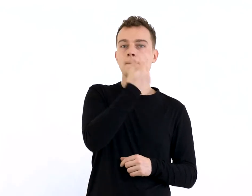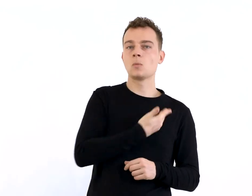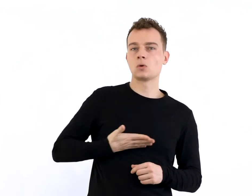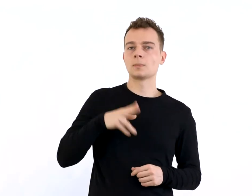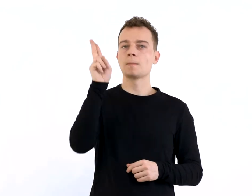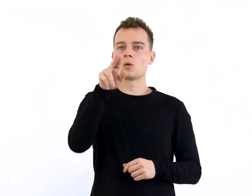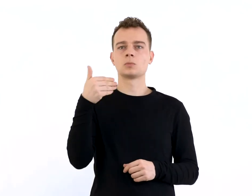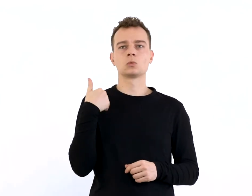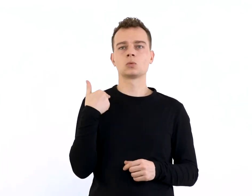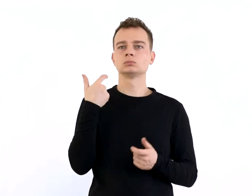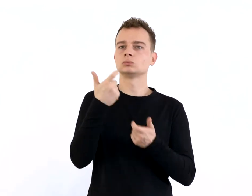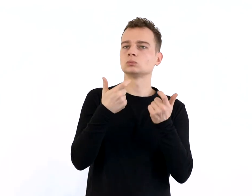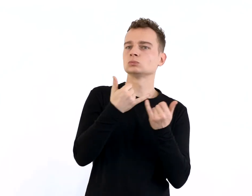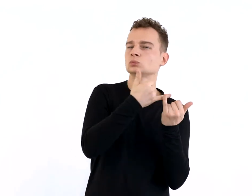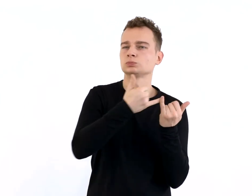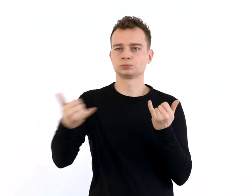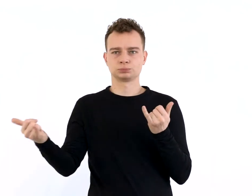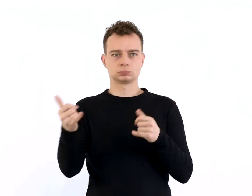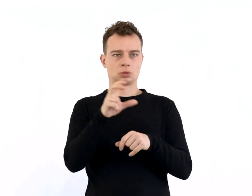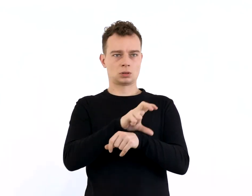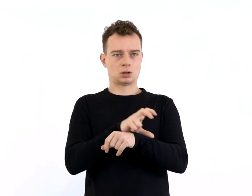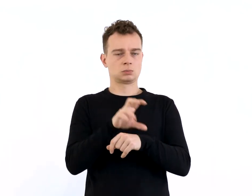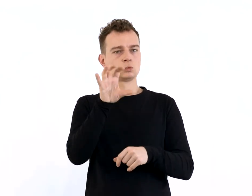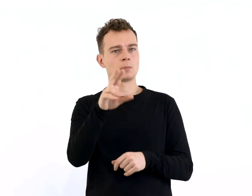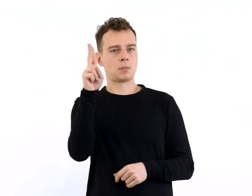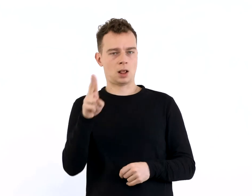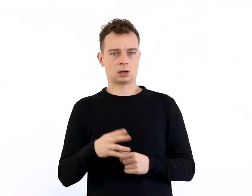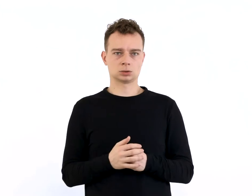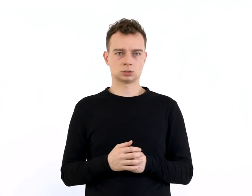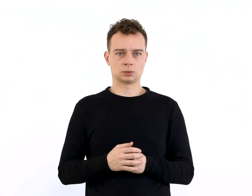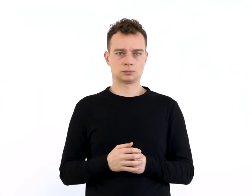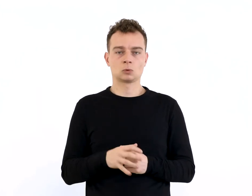Do powstania portretów używano różnych technik malarskich.